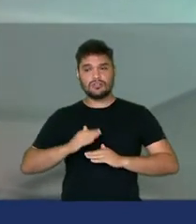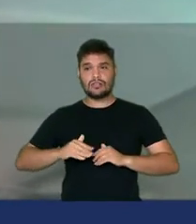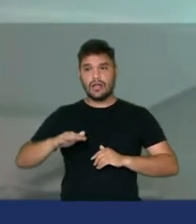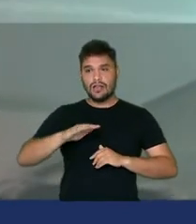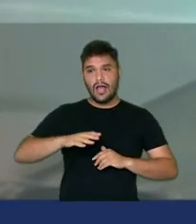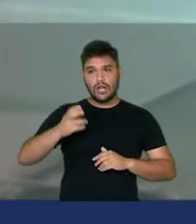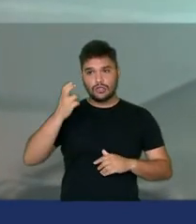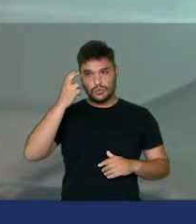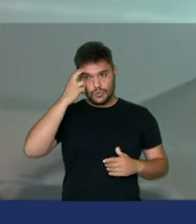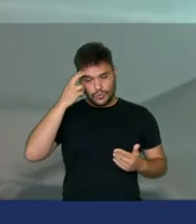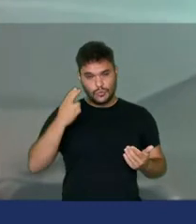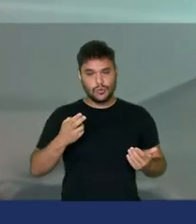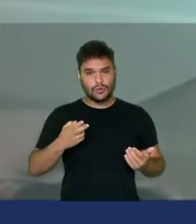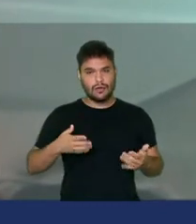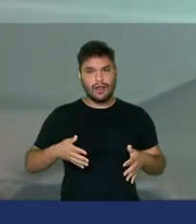AQUI QUE VAI TRAZER RENDA PARA FAZLHE DORES DE CULTURA E